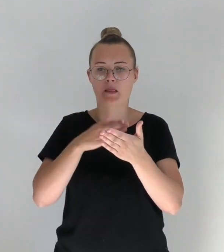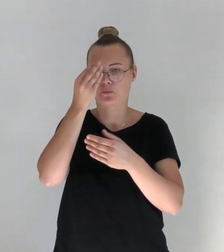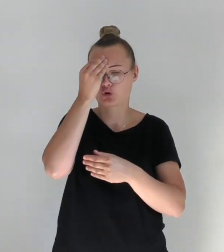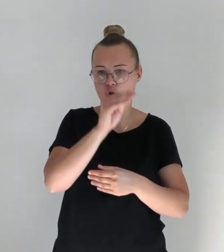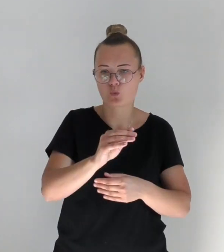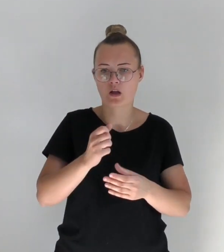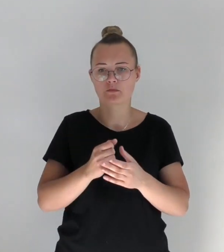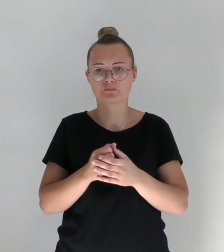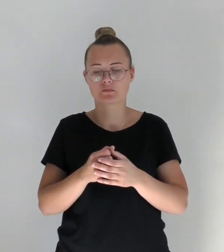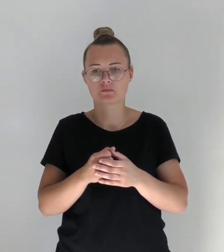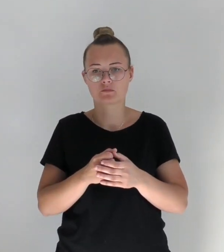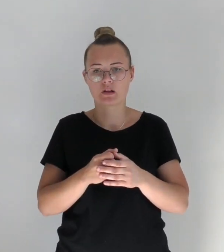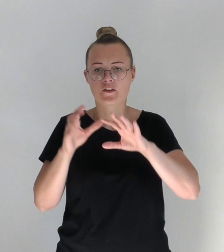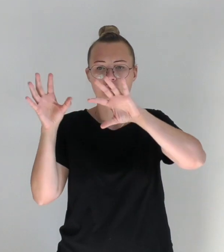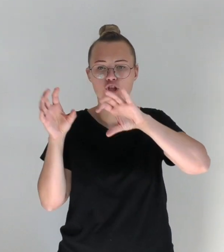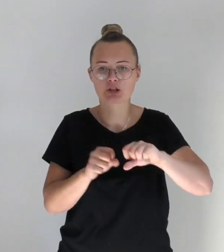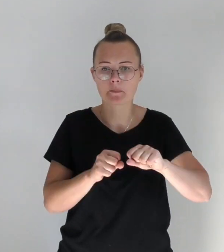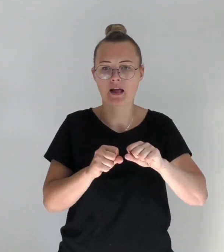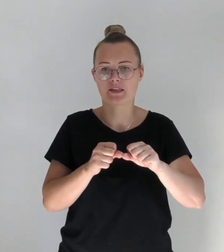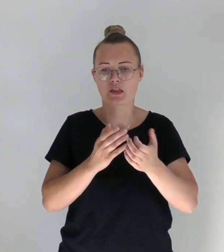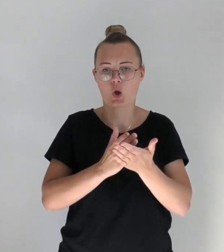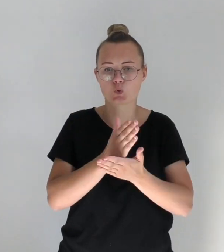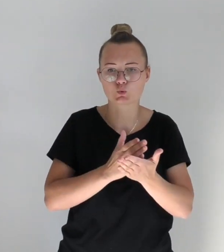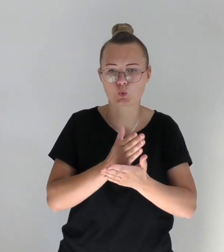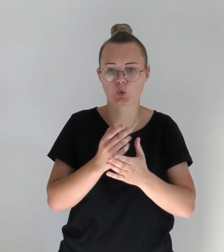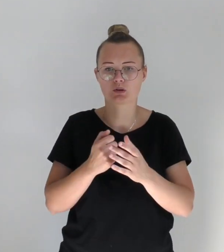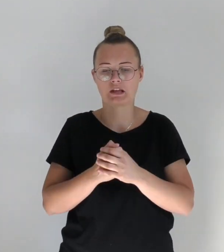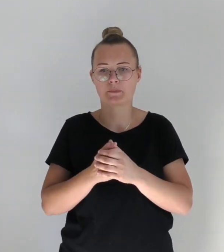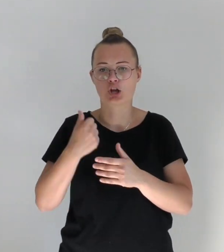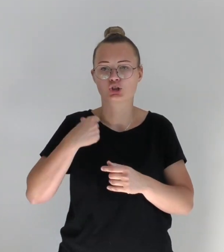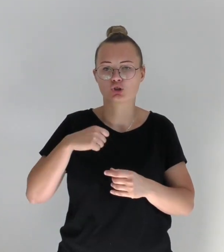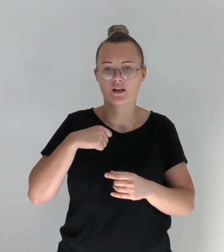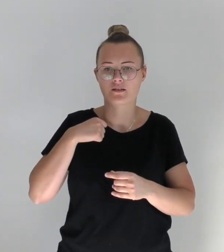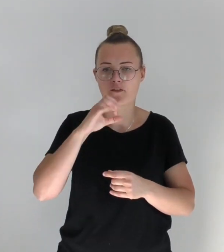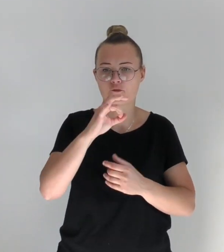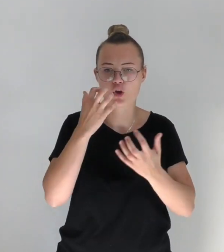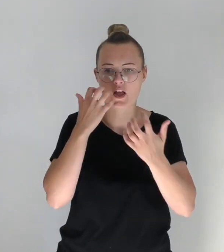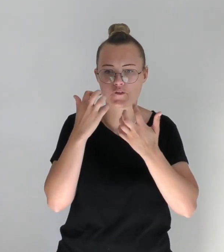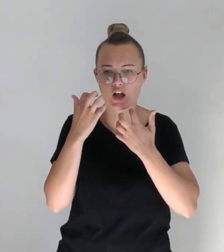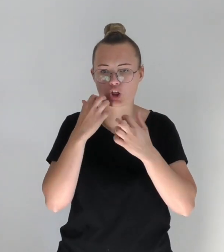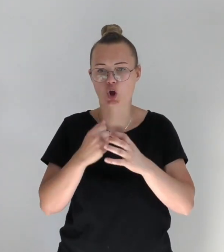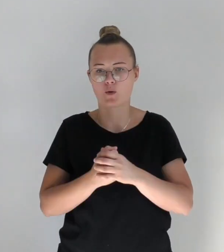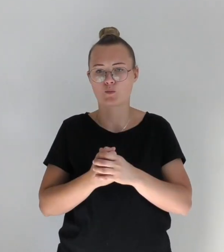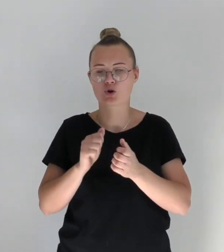o wstrzymaniu usługi, oczekującej wiadomości,